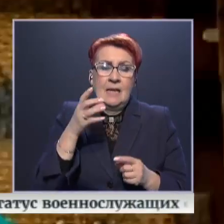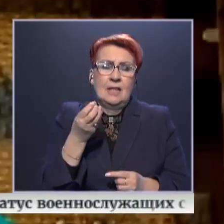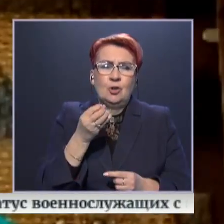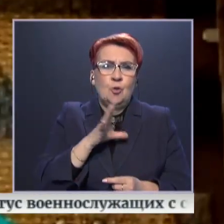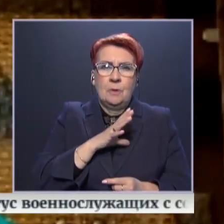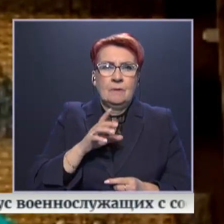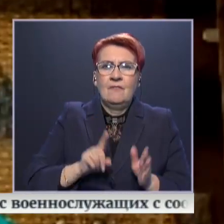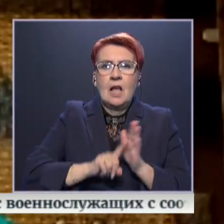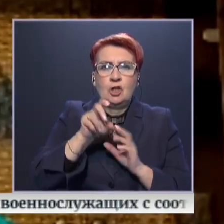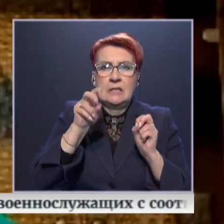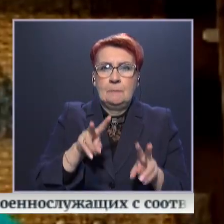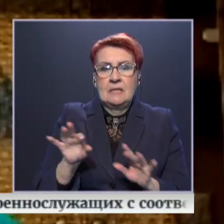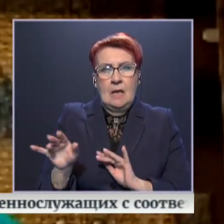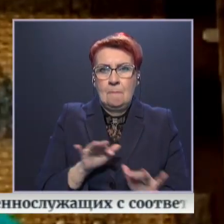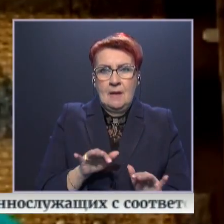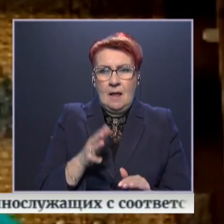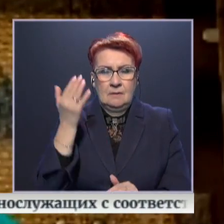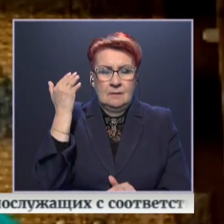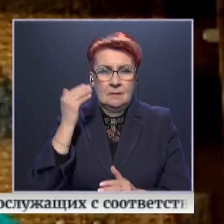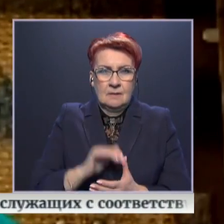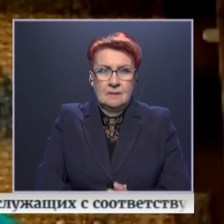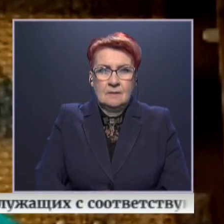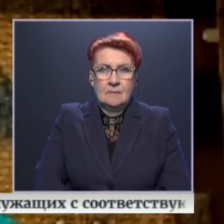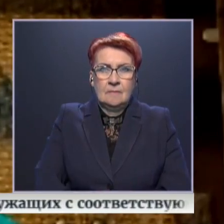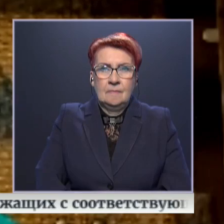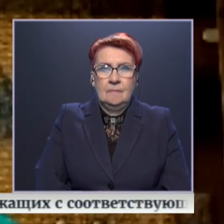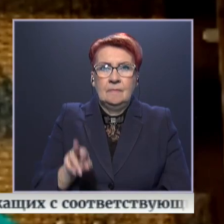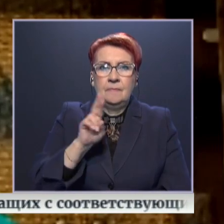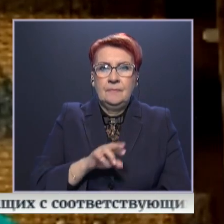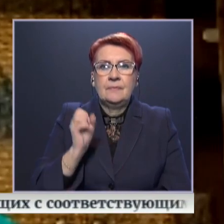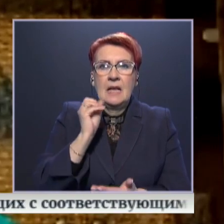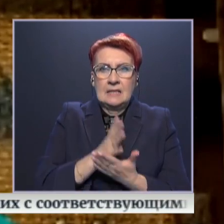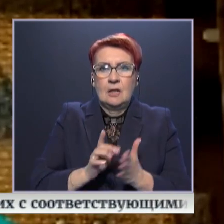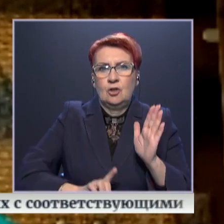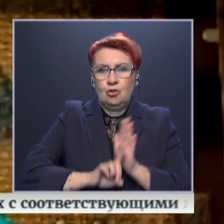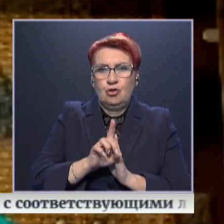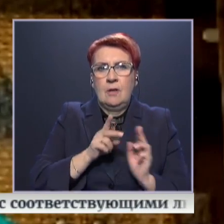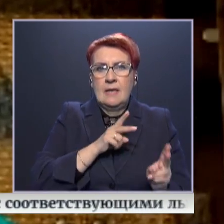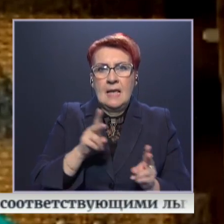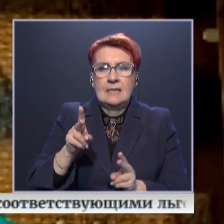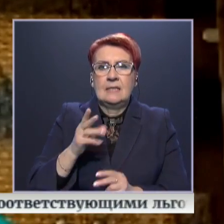спецоперации я сразу начала ездить в Иерусалим от нас